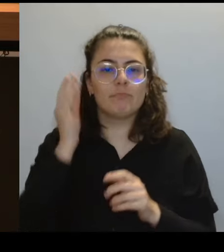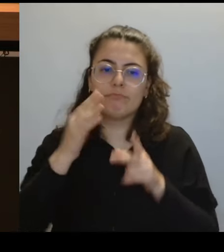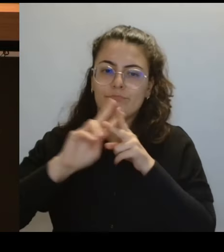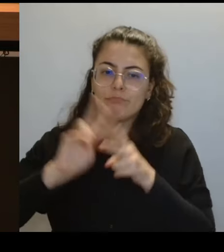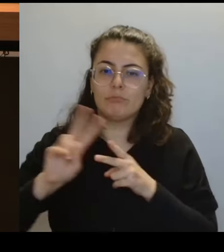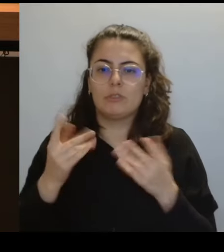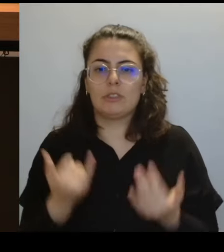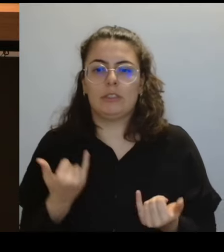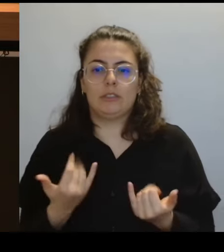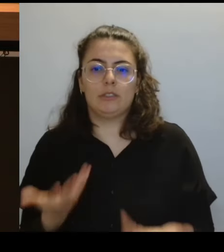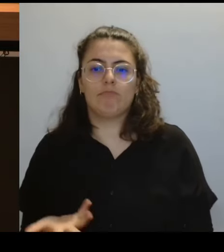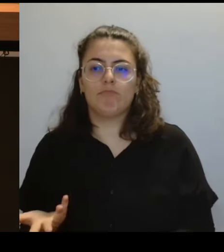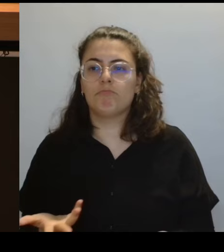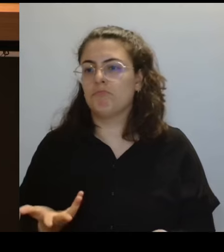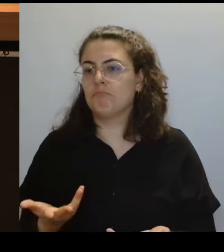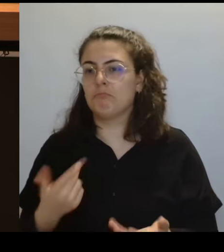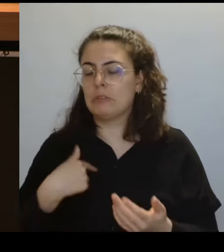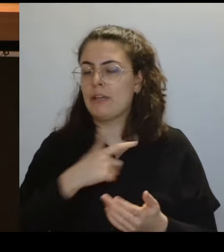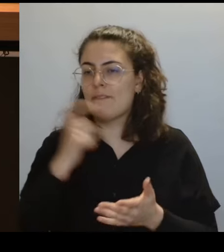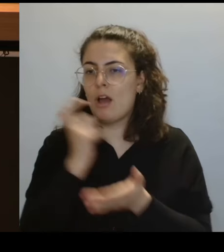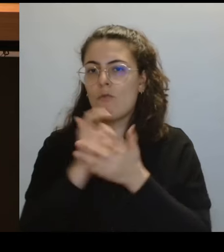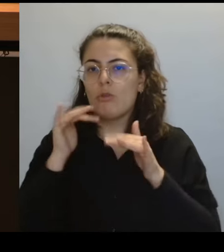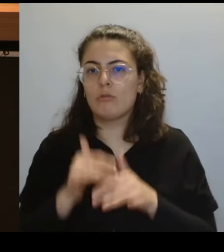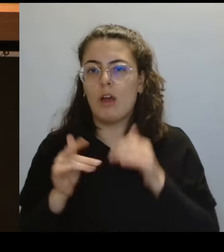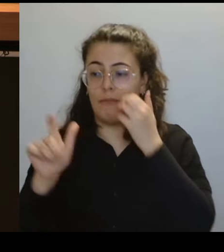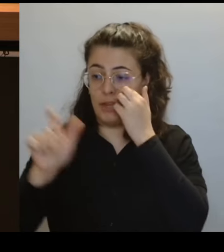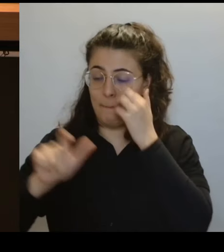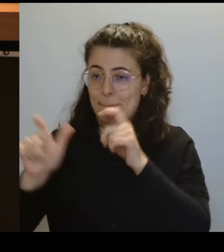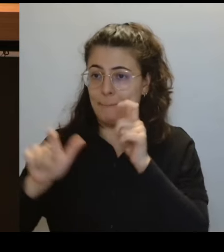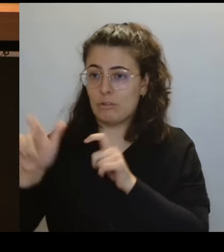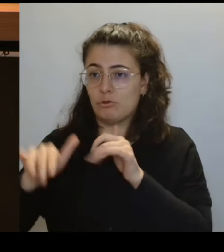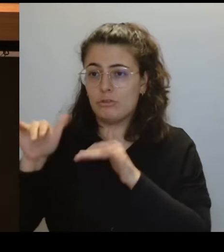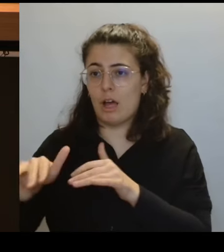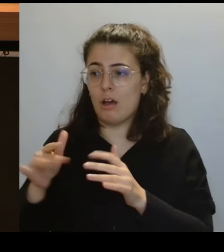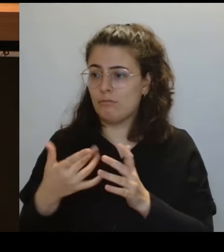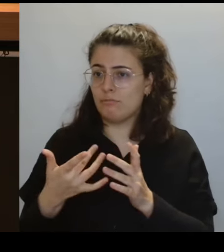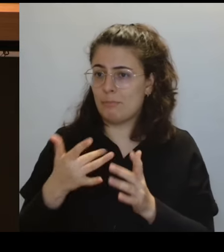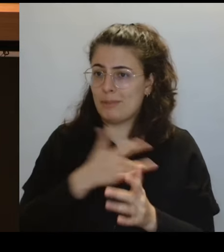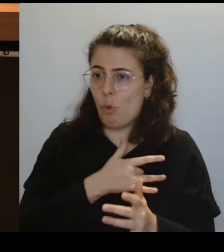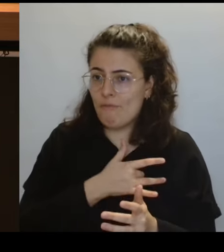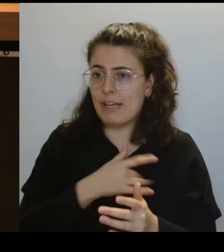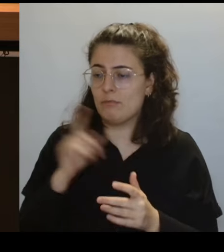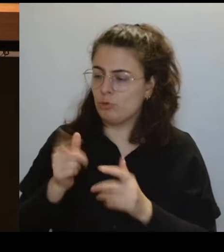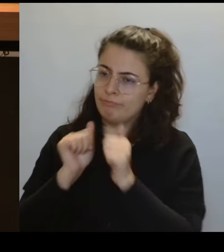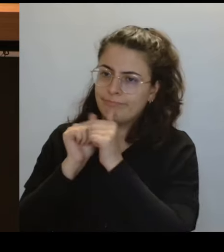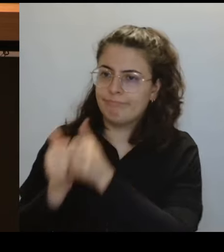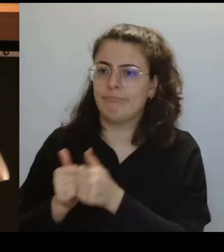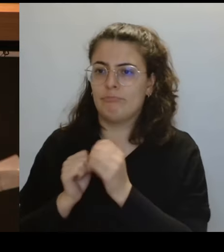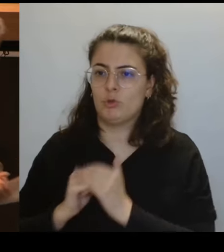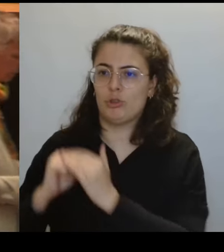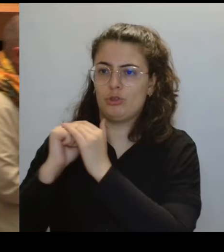gegenüber den Menschen, die darauf angewiesen sind, dass es hier funktioniert, weil sie einfach sonst kein Geld haben. Danke schön.